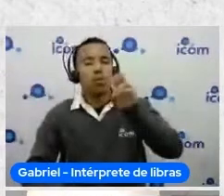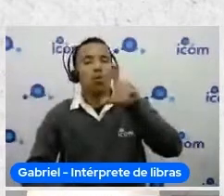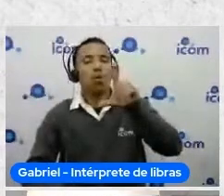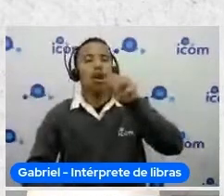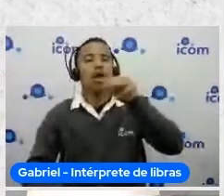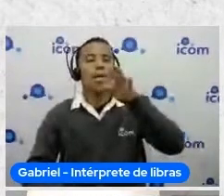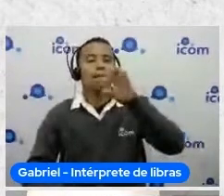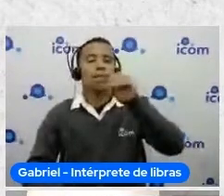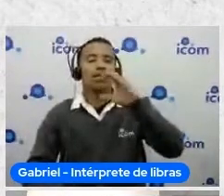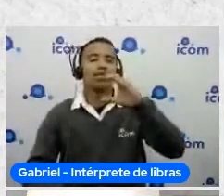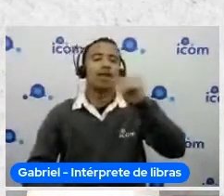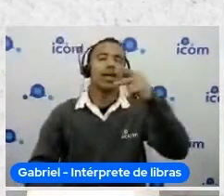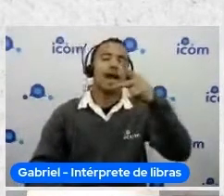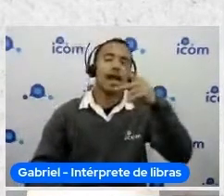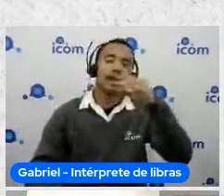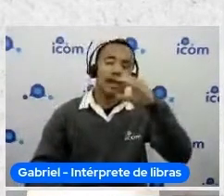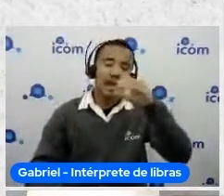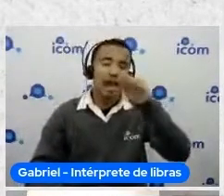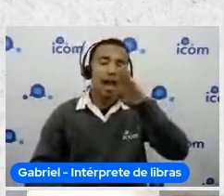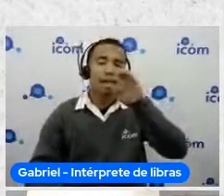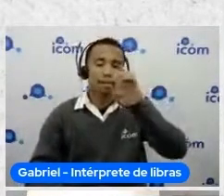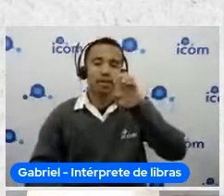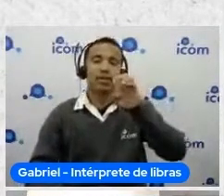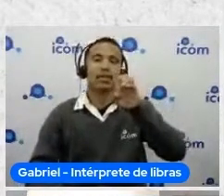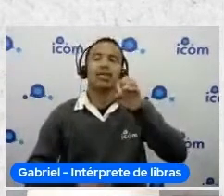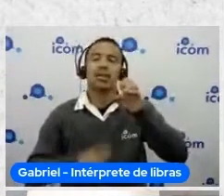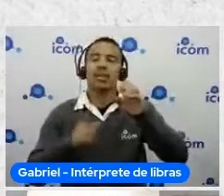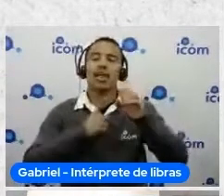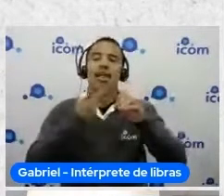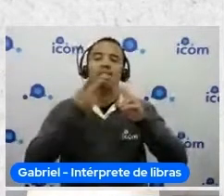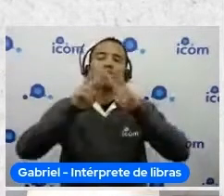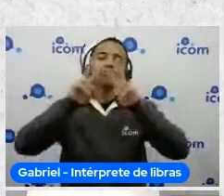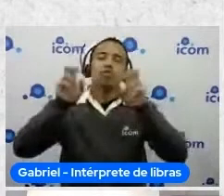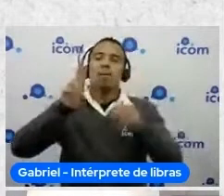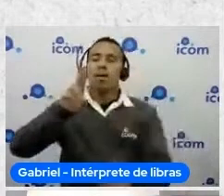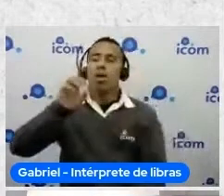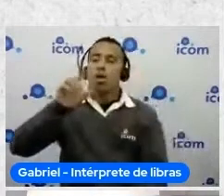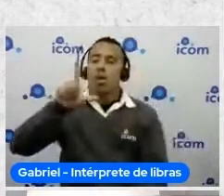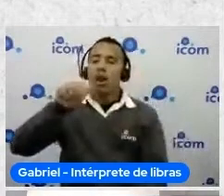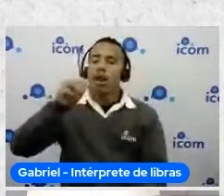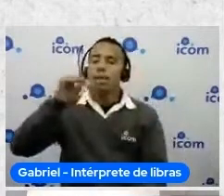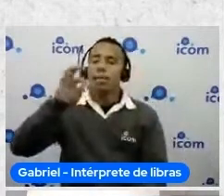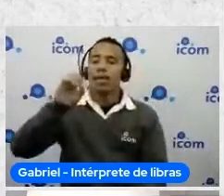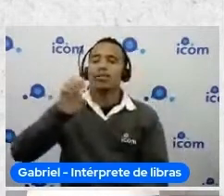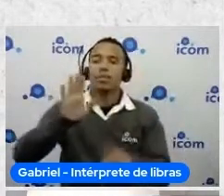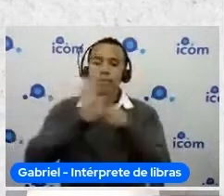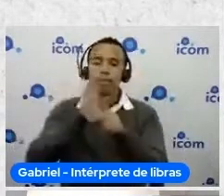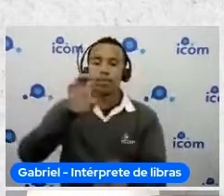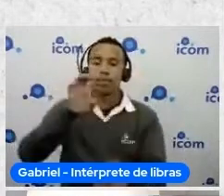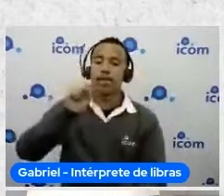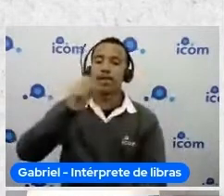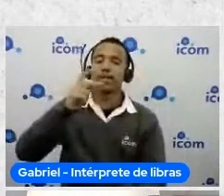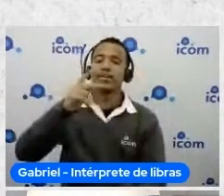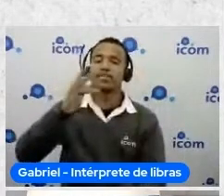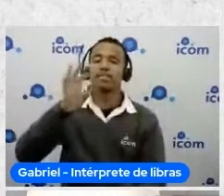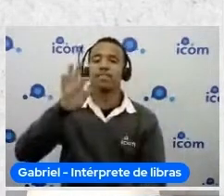nesse filtro, agora falando de rolamentos de esfera, seja ele radial ou axial, ou até mesmo